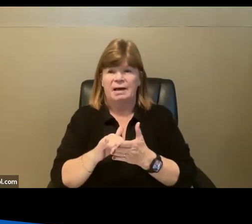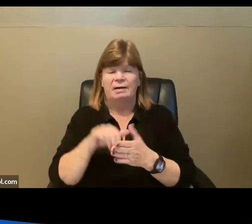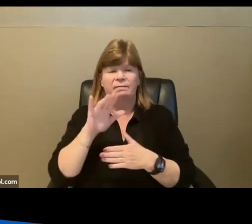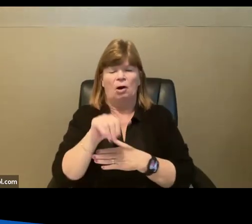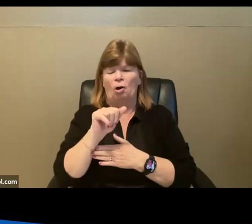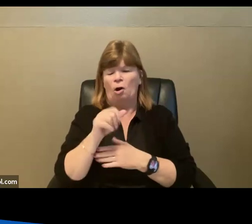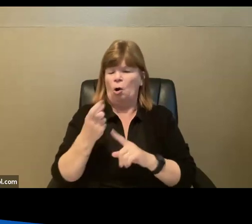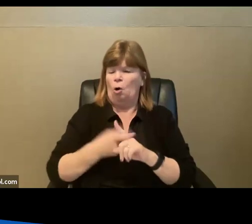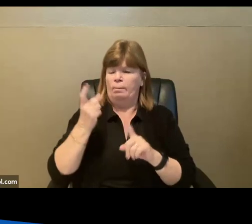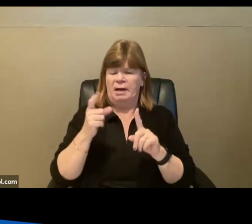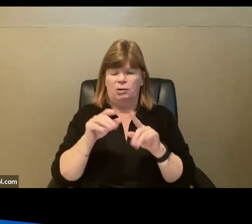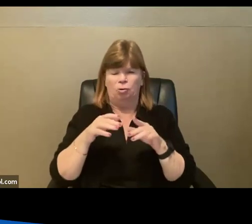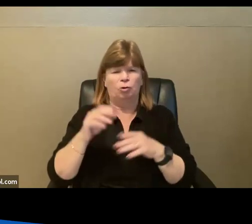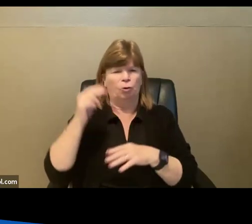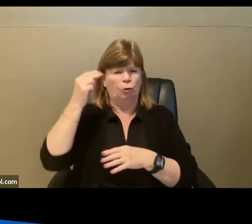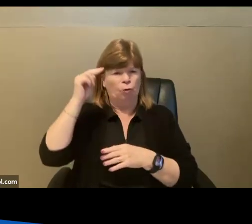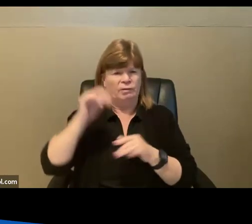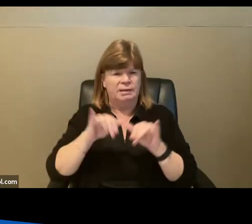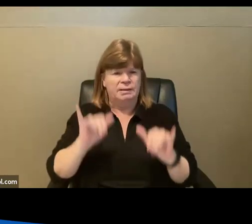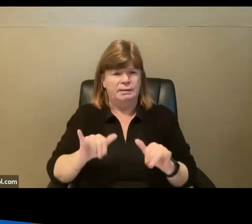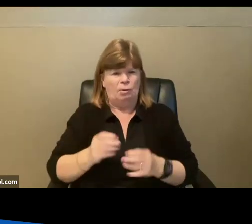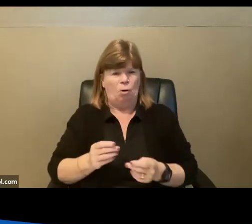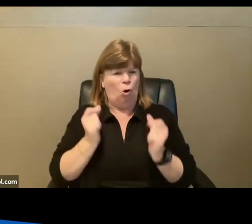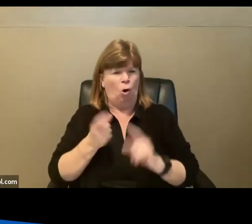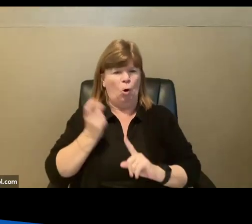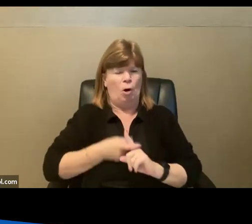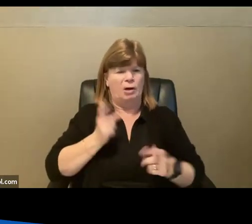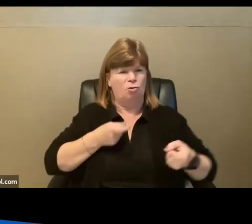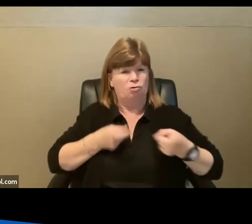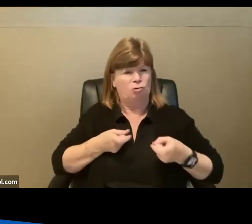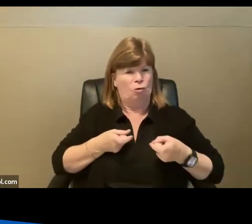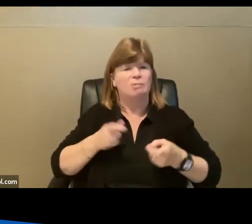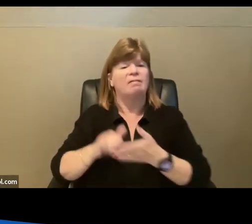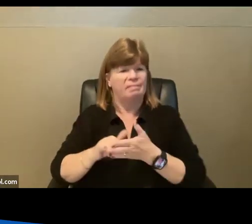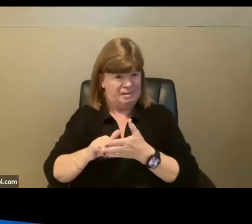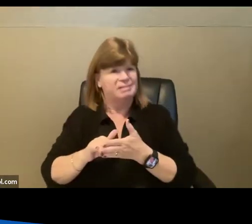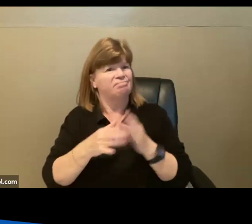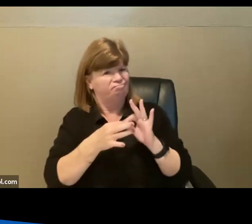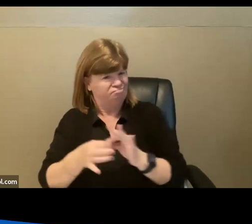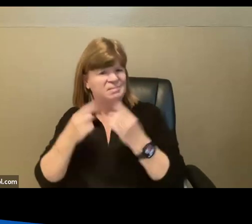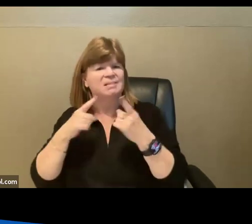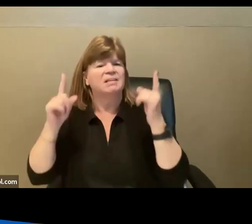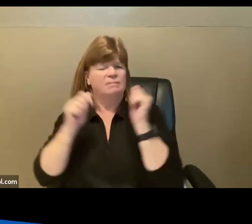controla automáticamente que están teniendo resultados con estos electrodos particulares, implantes